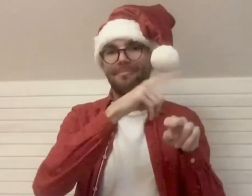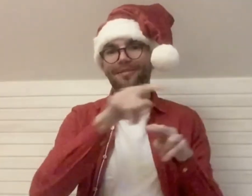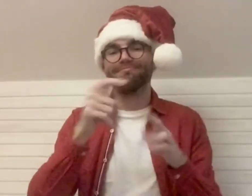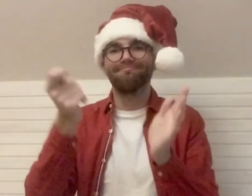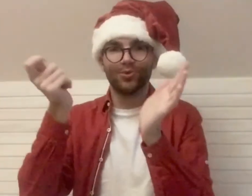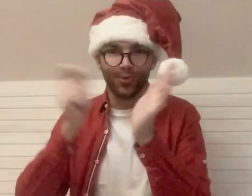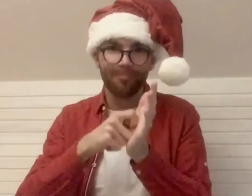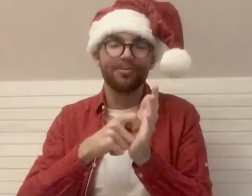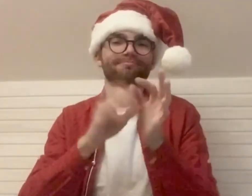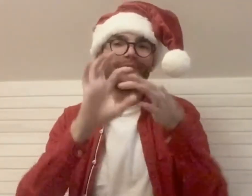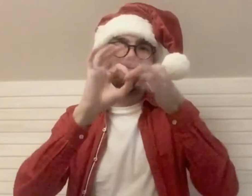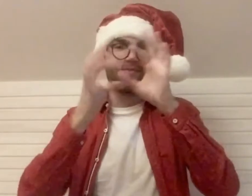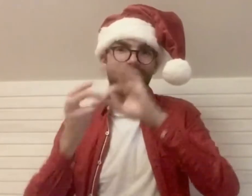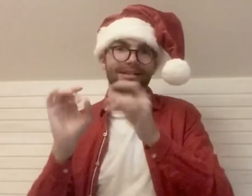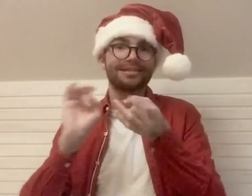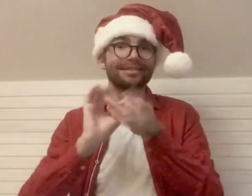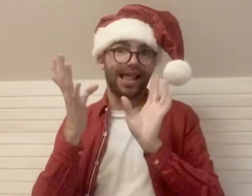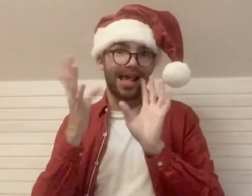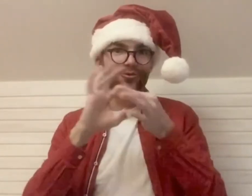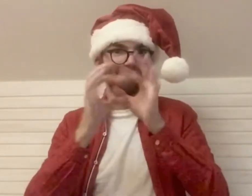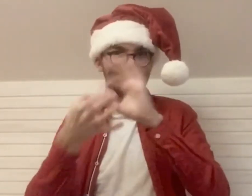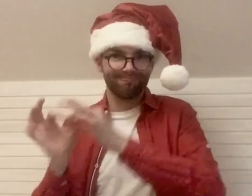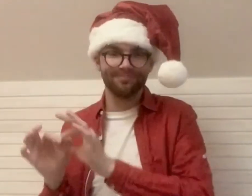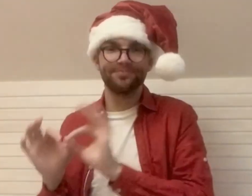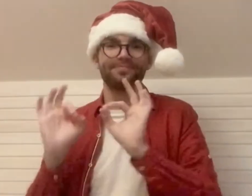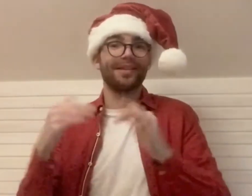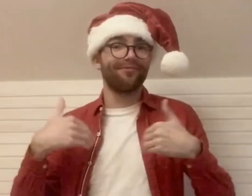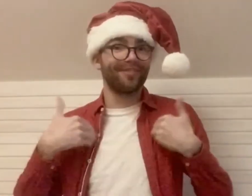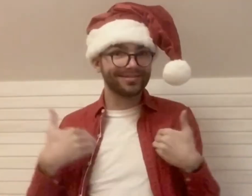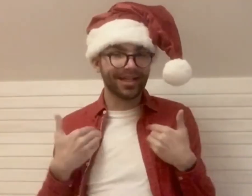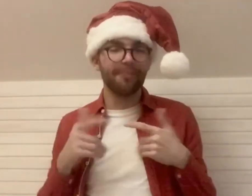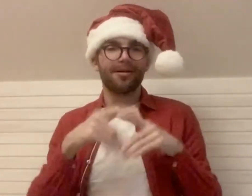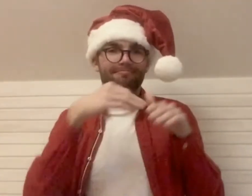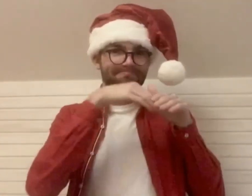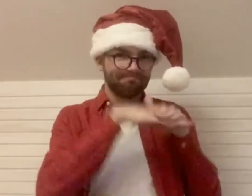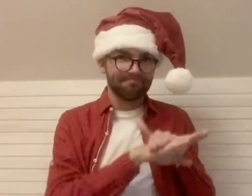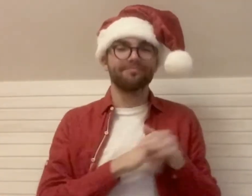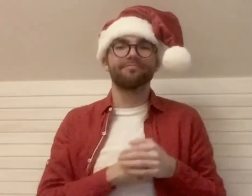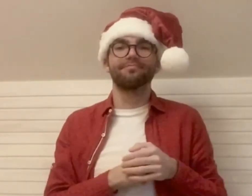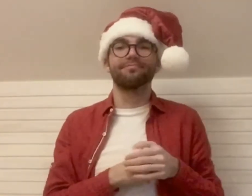Ko je dobila denar in je takoj kupila zlato verigo. Bila je vesela in je spravila darilo.